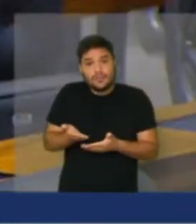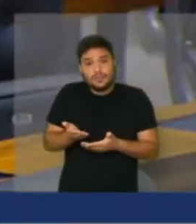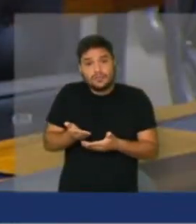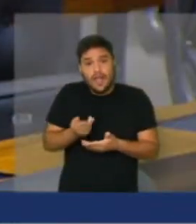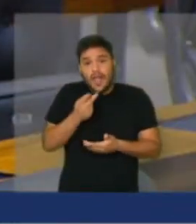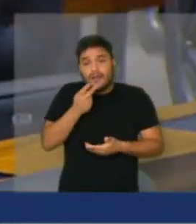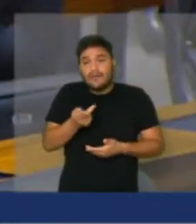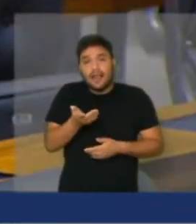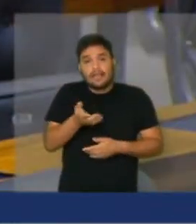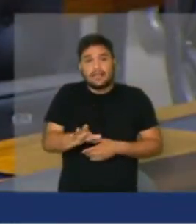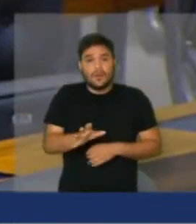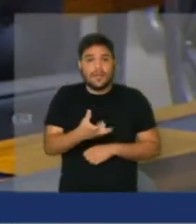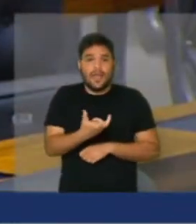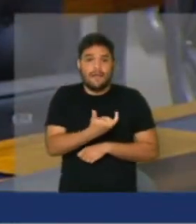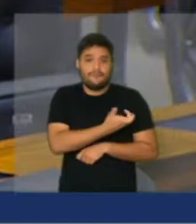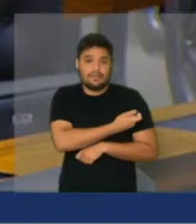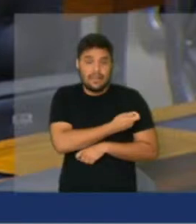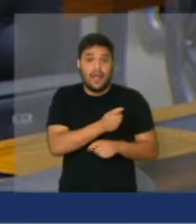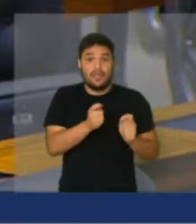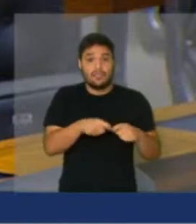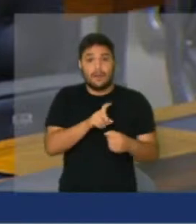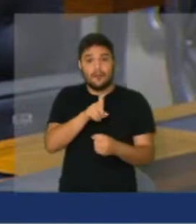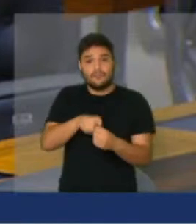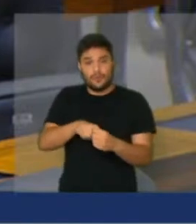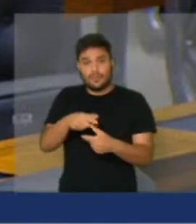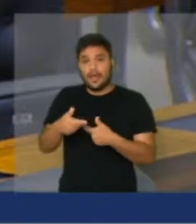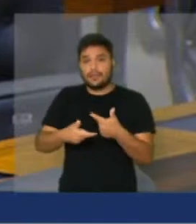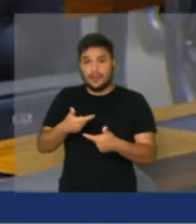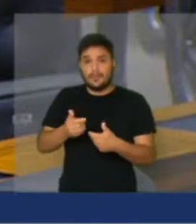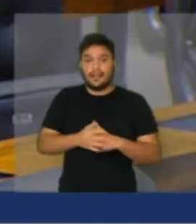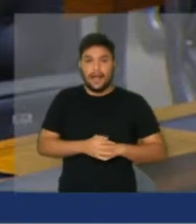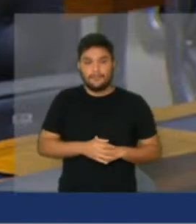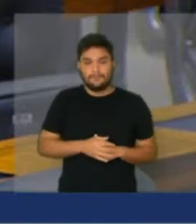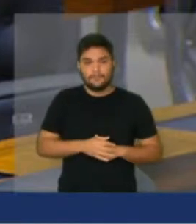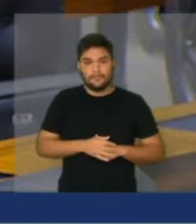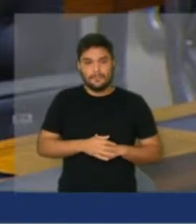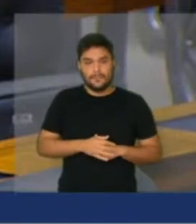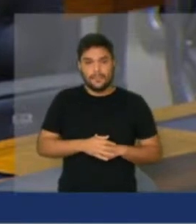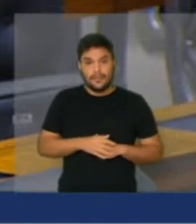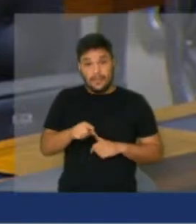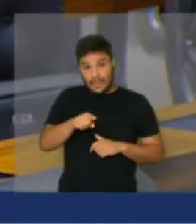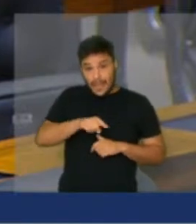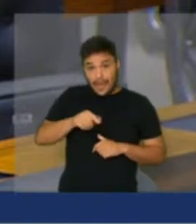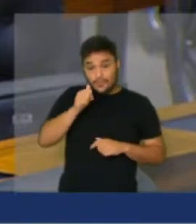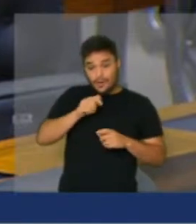VOLTAR A TRABALHAR. ESTAREM EXPOSTAS, EXPOSTAS AO VÍRUS. NÓS PRECISAMOS PROTEGER. ALIÁS, A MAIOR ESTABILIDADE